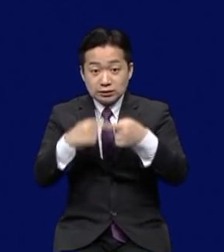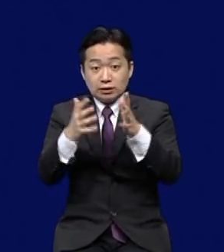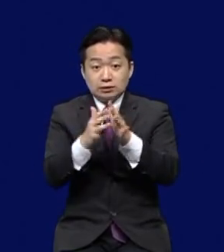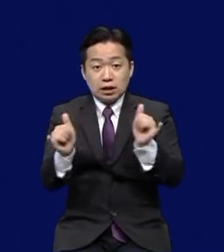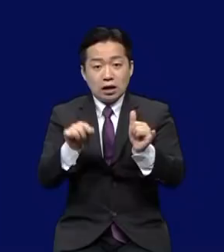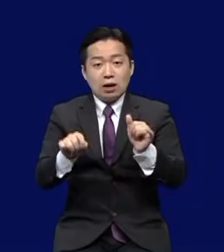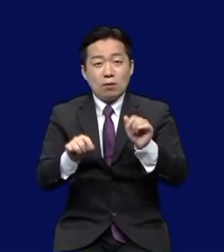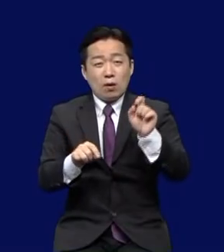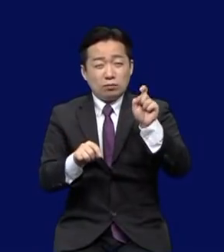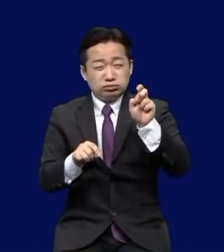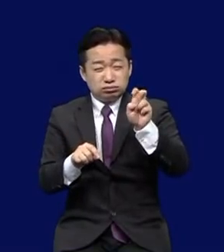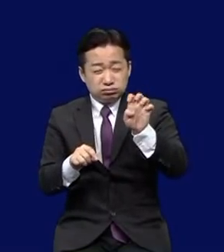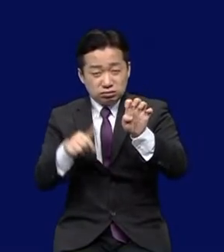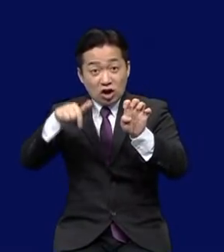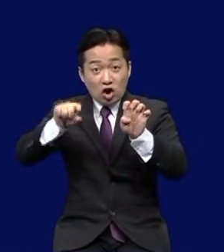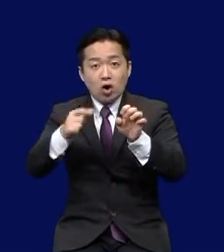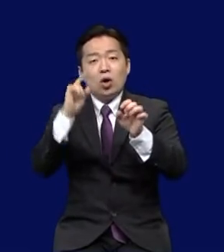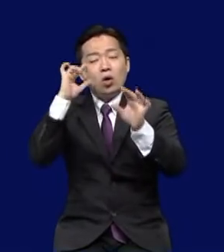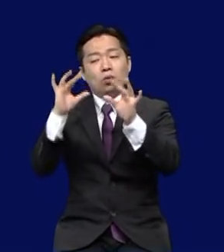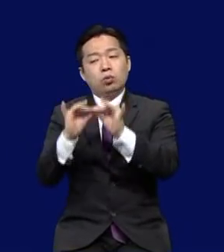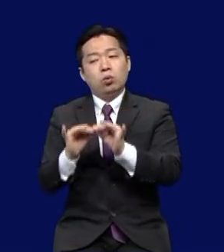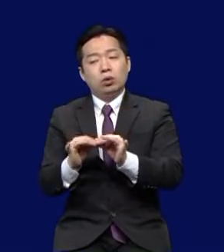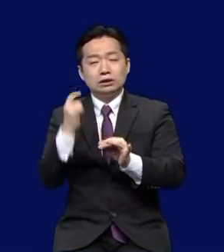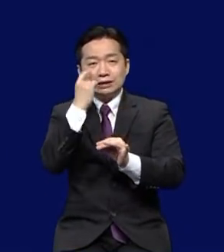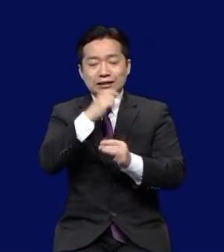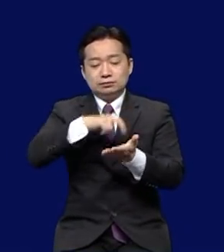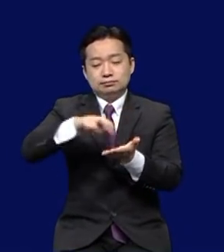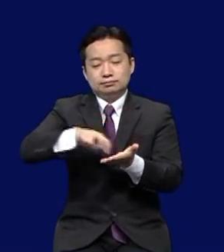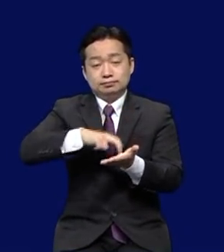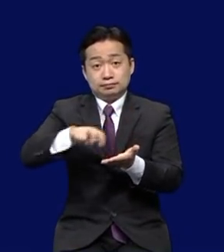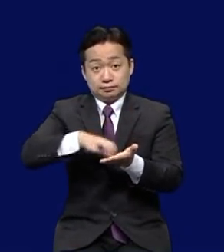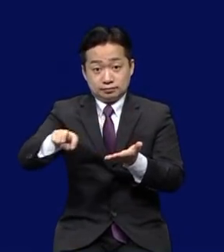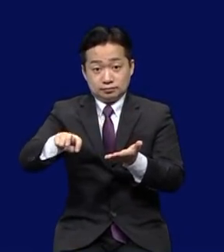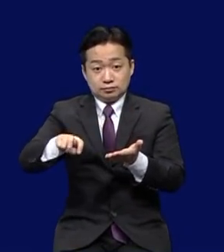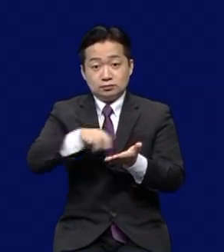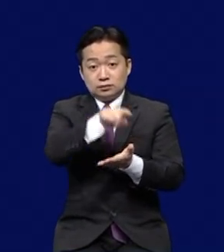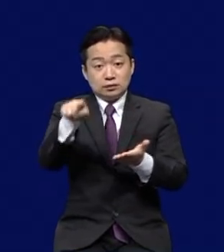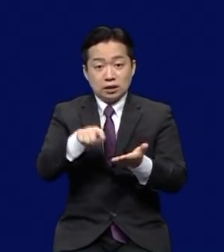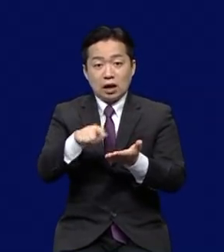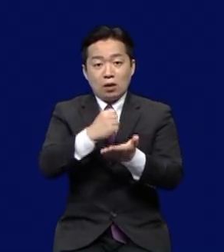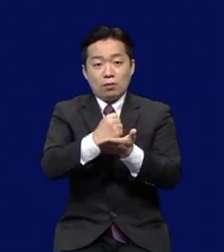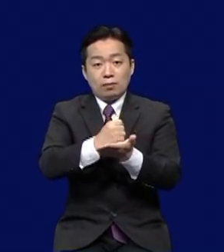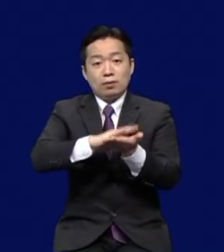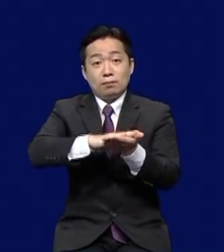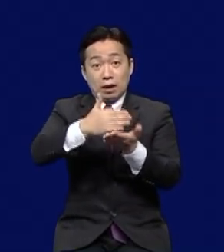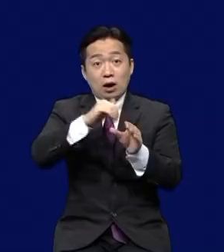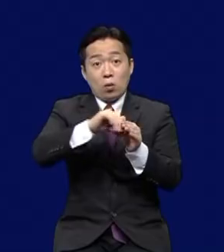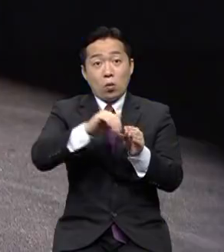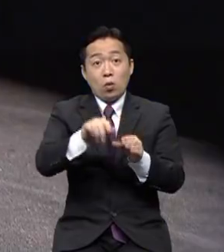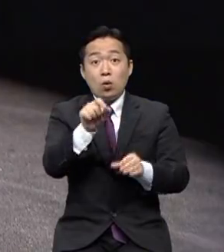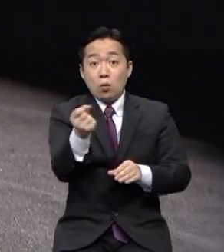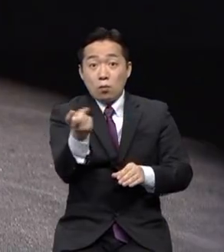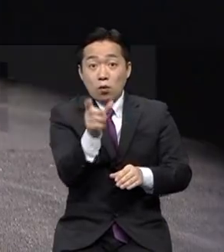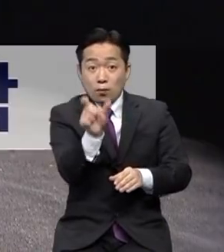참여자들은 많게는 수십 건씩 동의했다는 인증 사진을 보내고 너도나도 계좌번호를 알려줍니다. 작업은 조직적으로 이루어지고